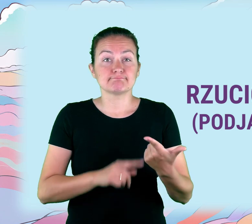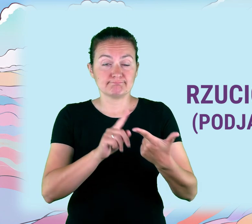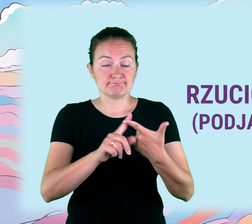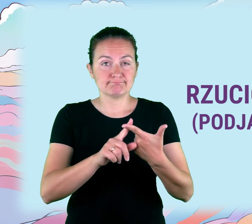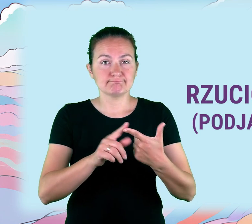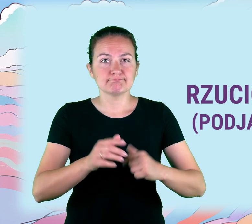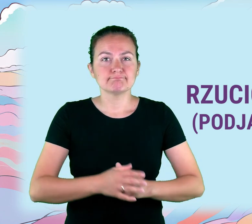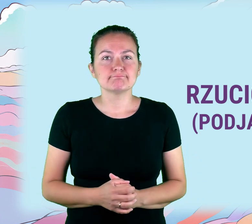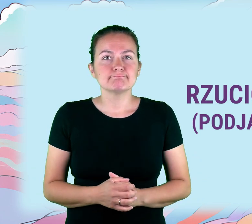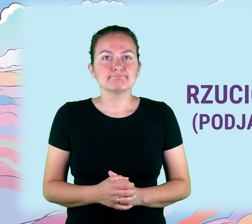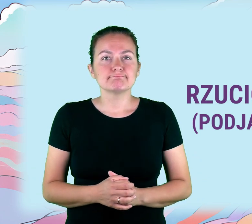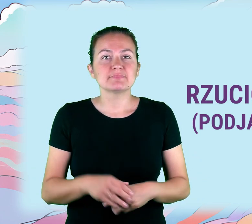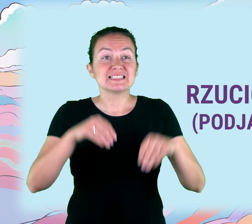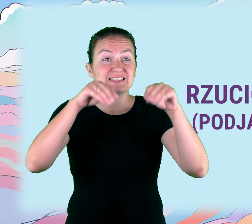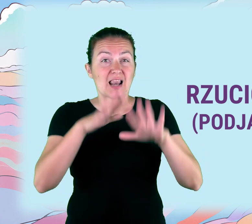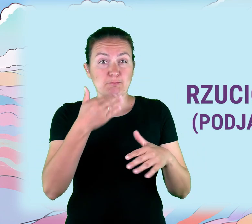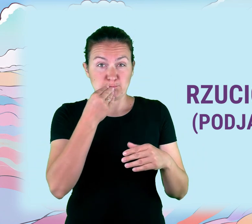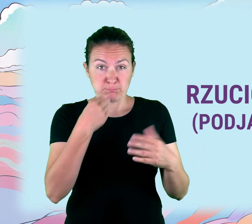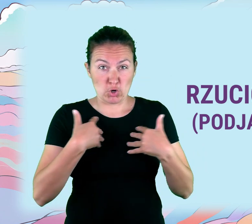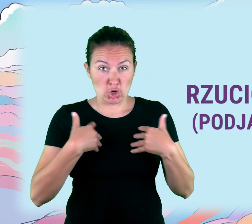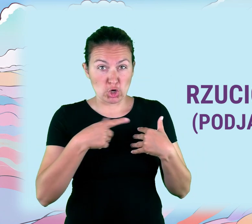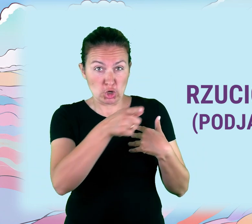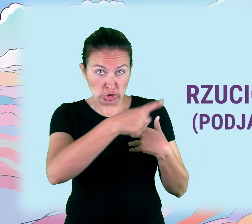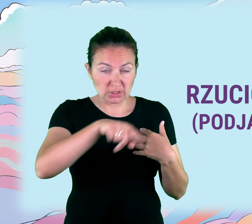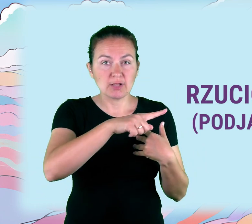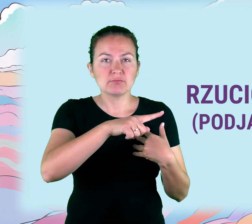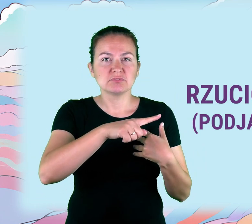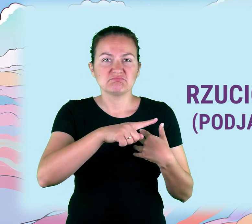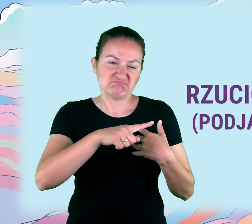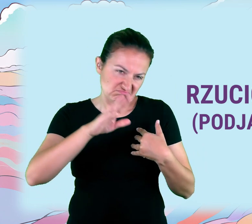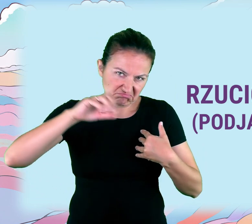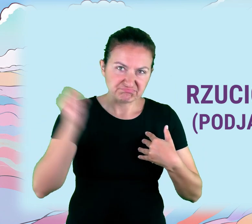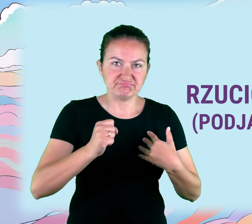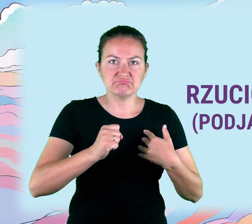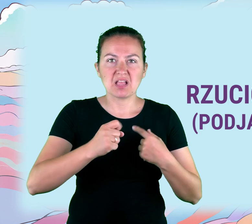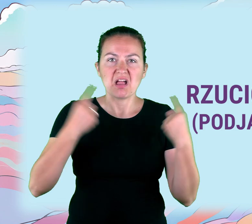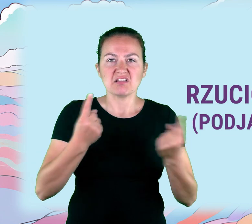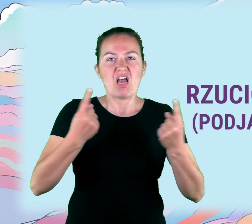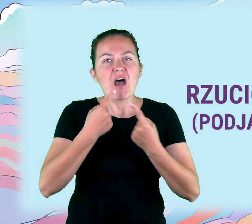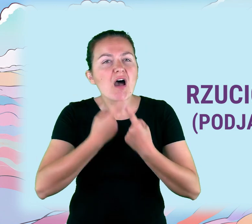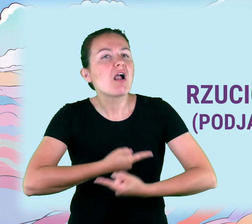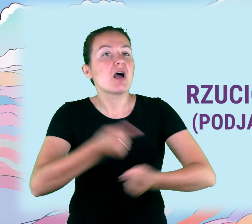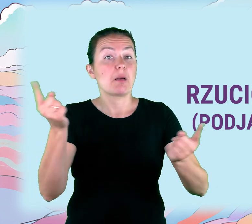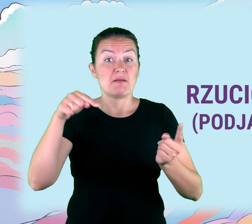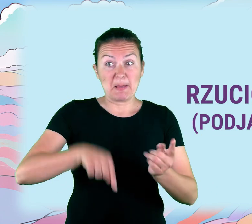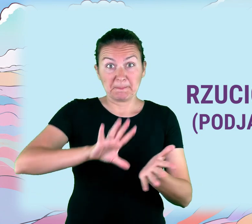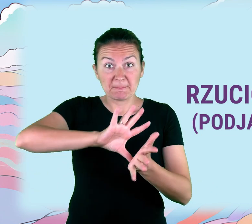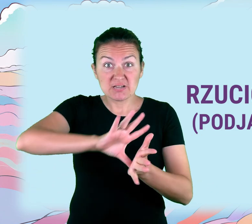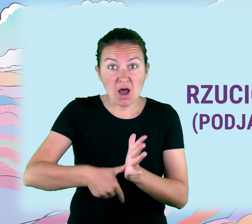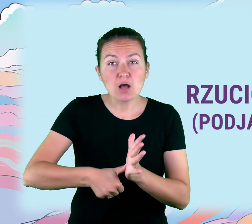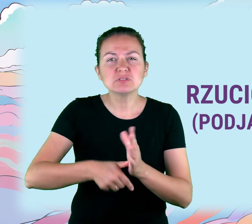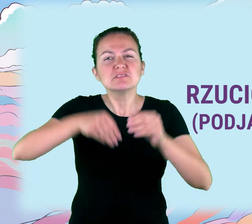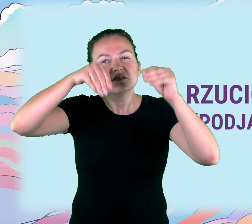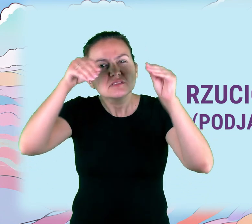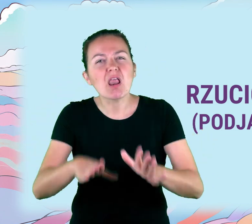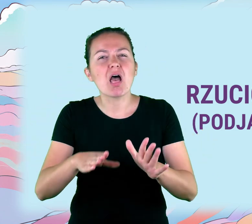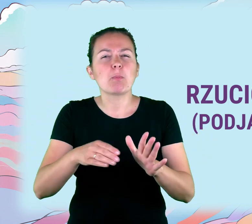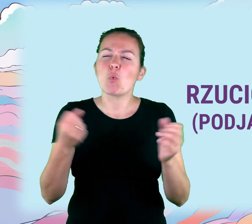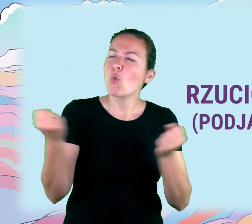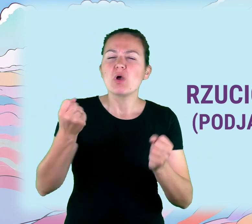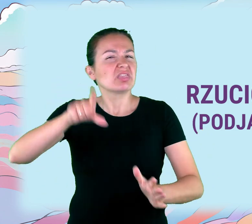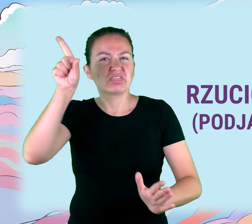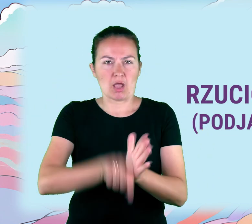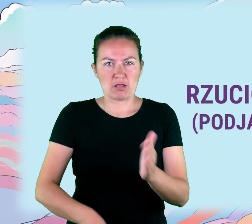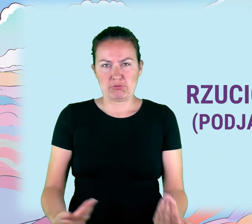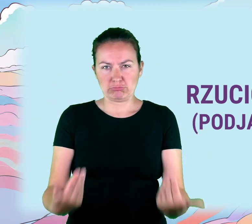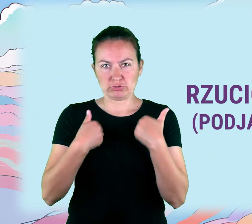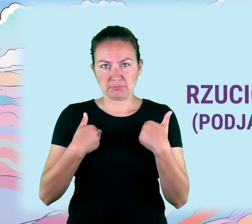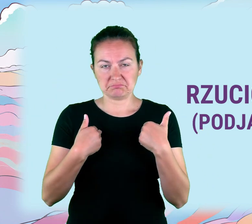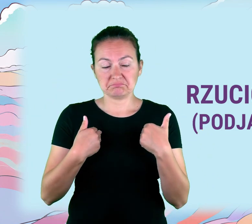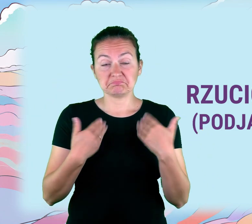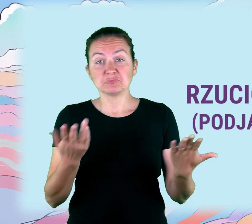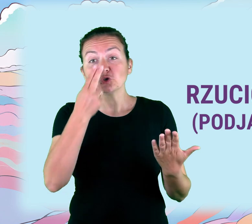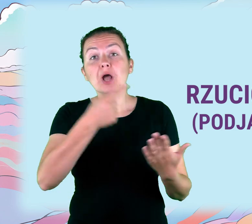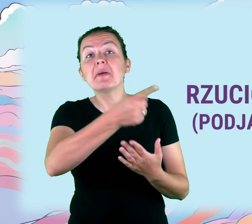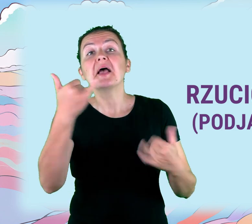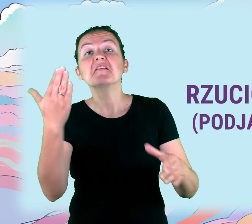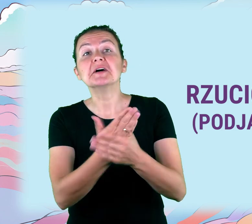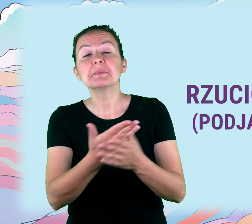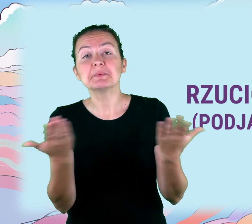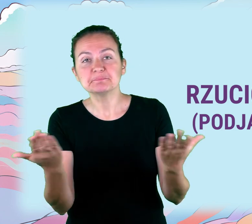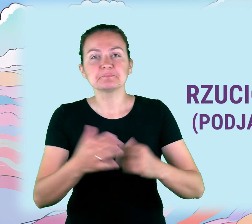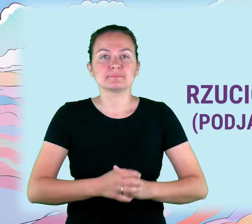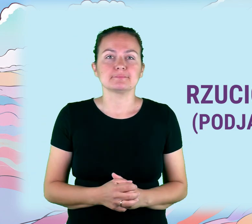2. Sklep spożywczy rzucił rękawicę innym firmom i ogłosił reklamę: “Nasz sklep jest najtańszy w mieście”.